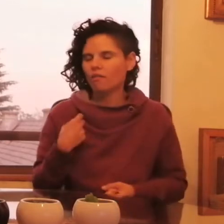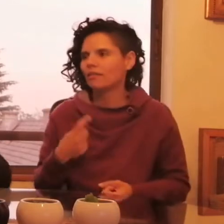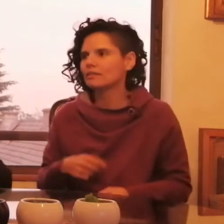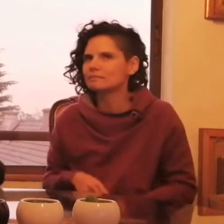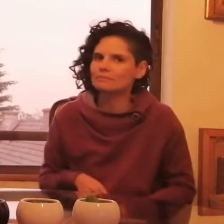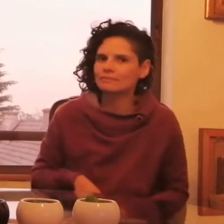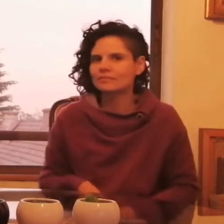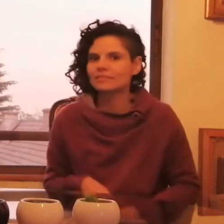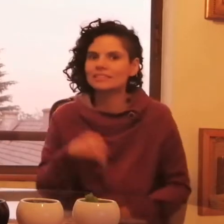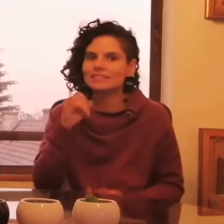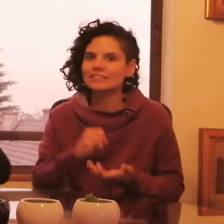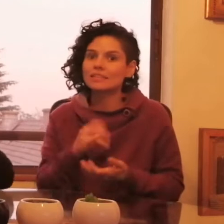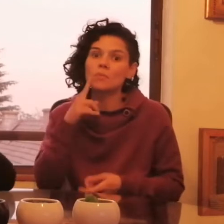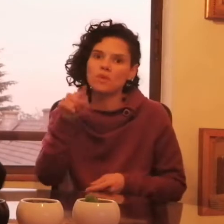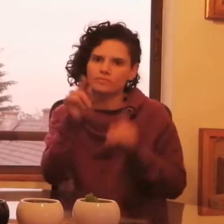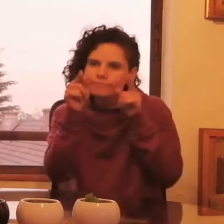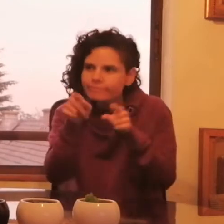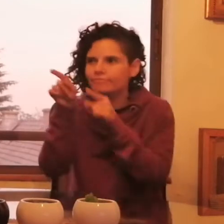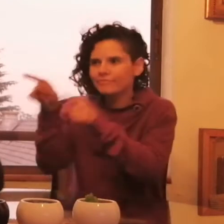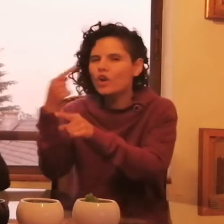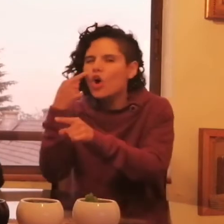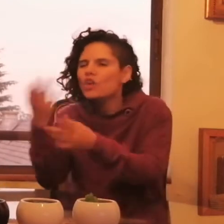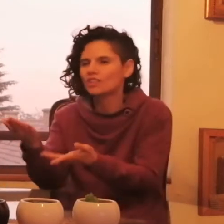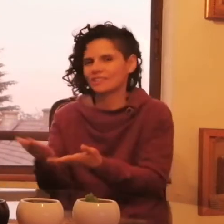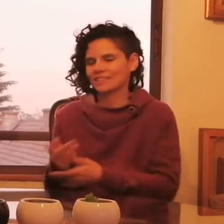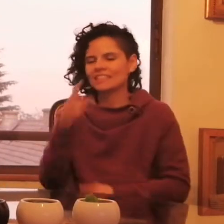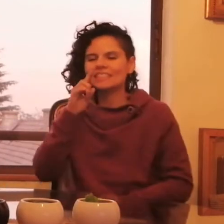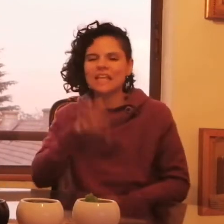ella me conoce ,cámara, ella me conoce y sabe que no cacho si me están